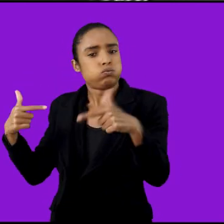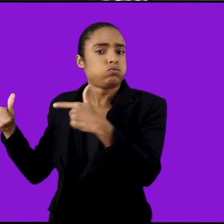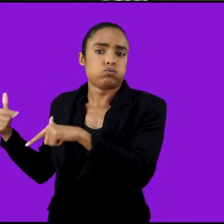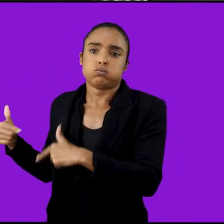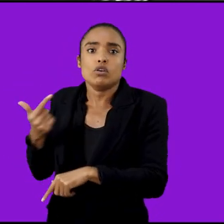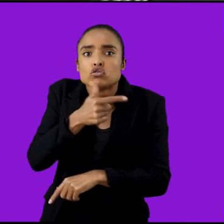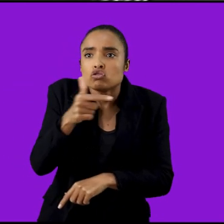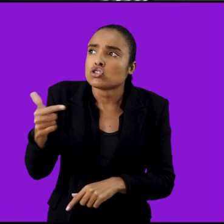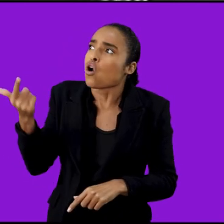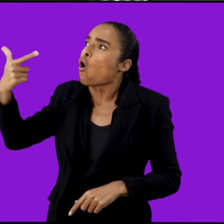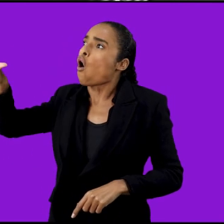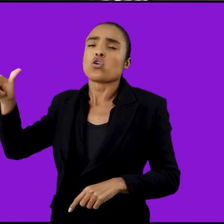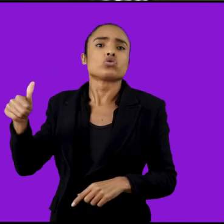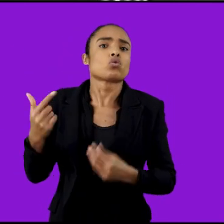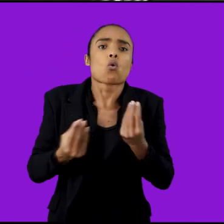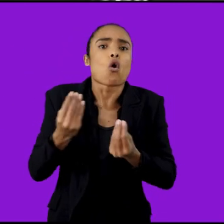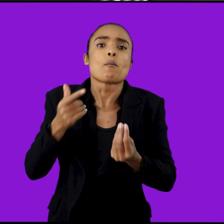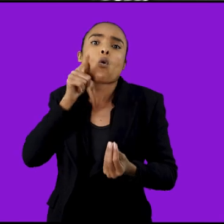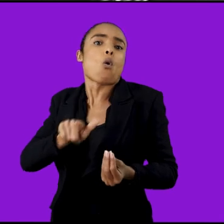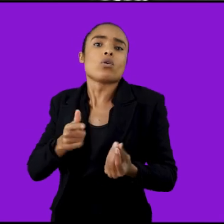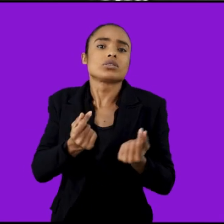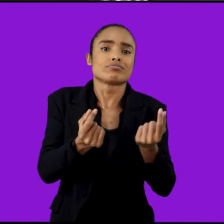Aquela coisa de que pra você ganhar o dinheiro você tinha que trabalhar. Não existia outra